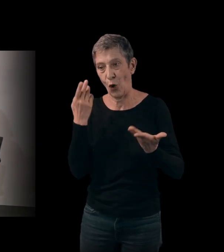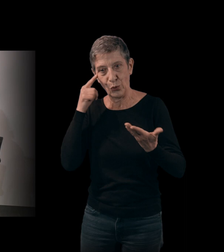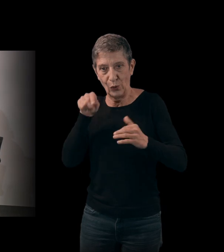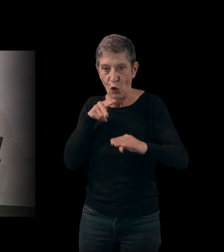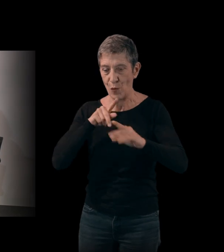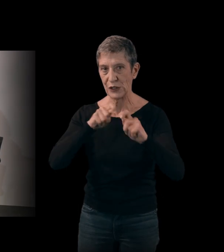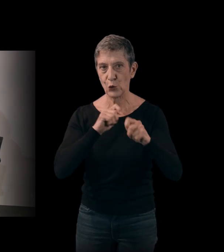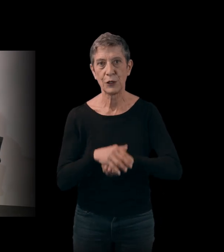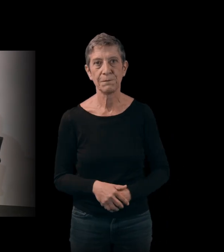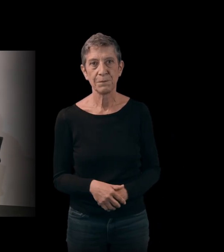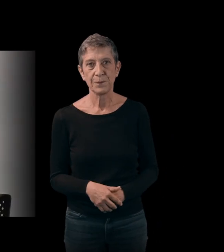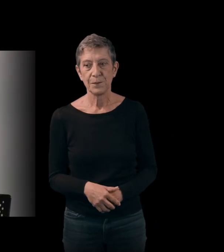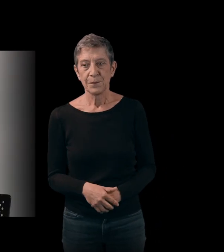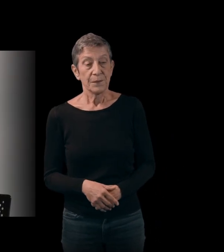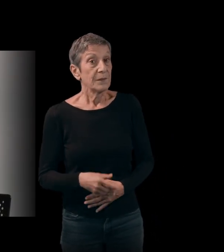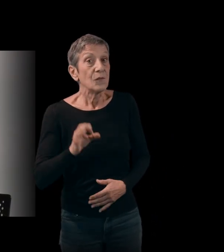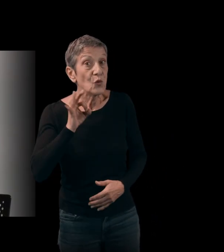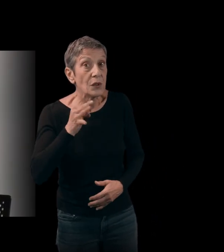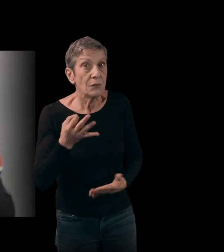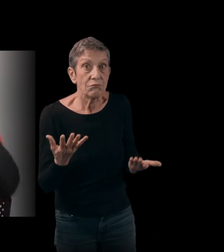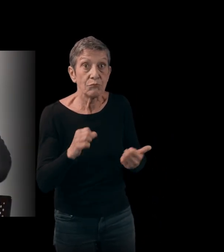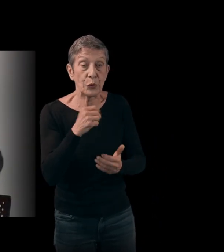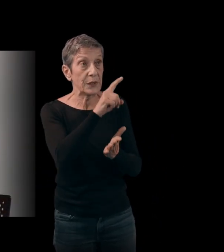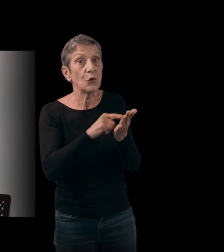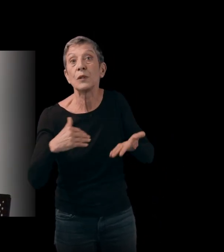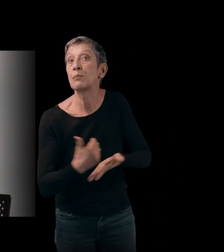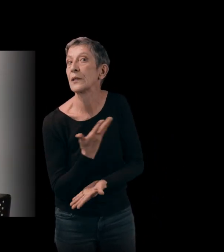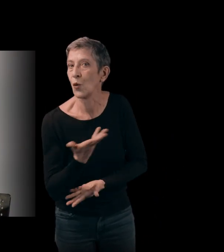La première question, c'est : qu'est-ce qui s'est passé ? Qu'est-ce qui s'est passé ?